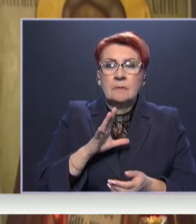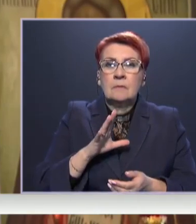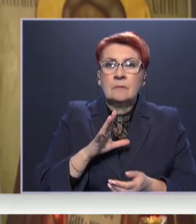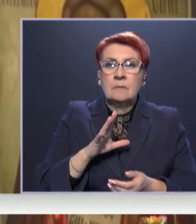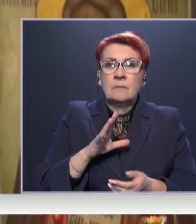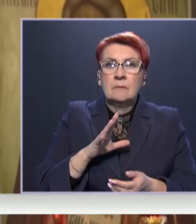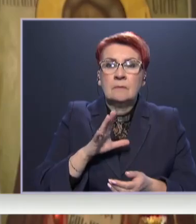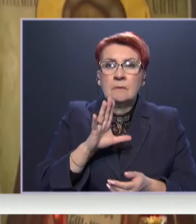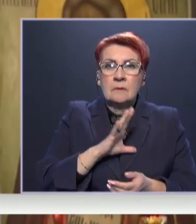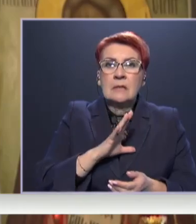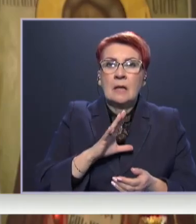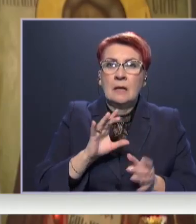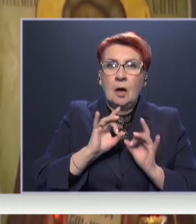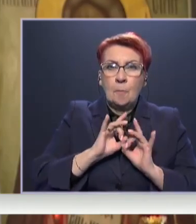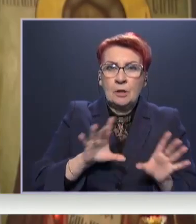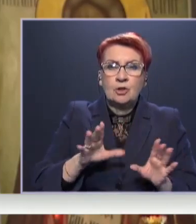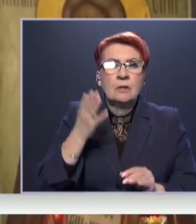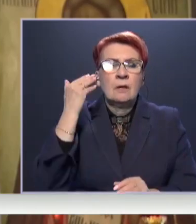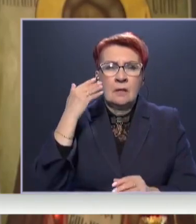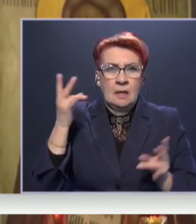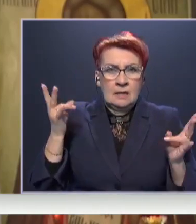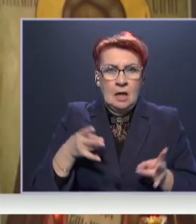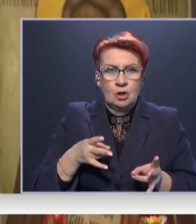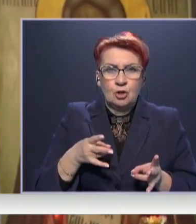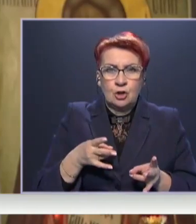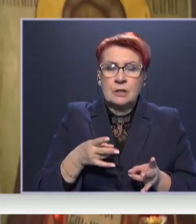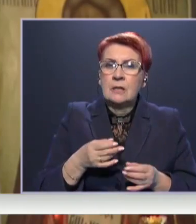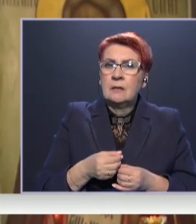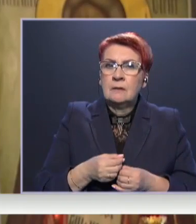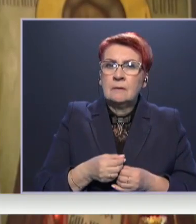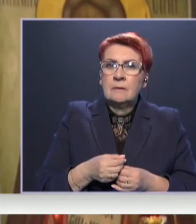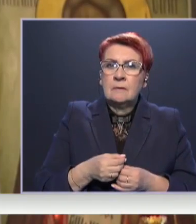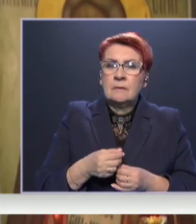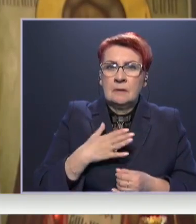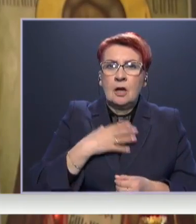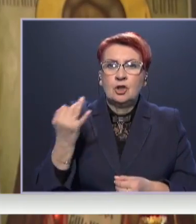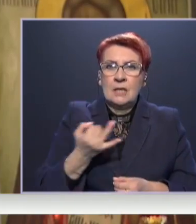тех событий тропических событий нашей истории которые